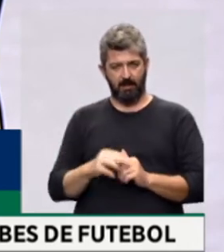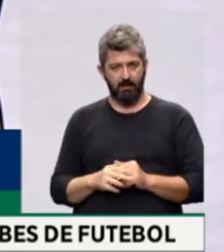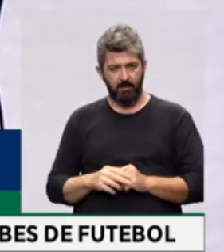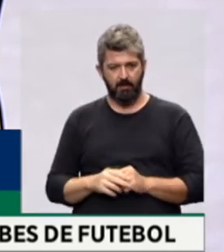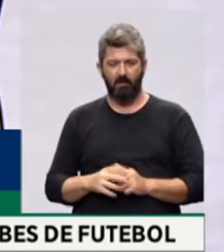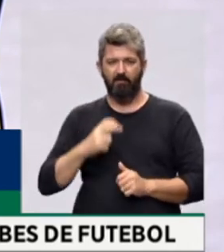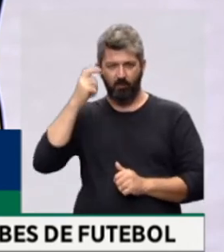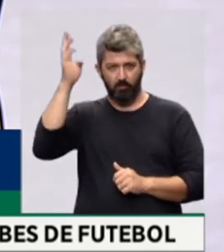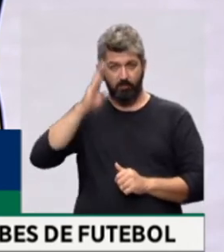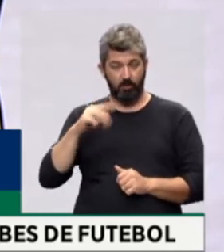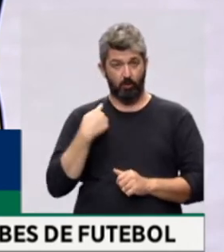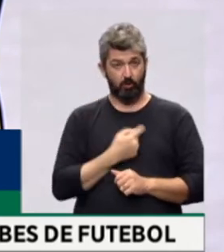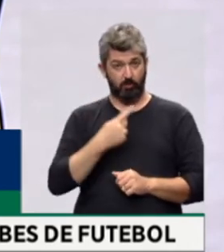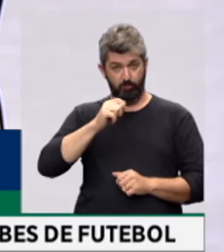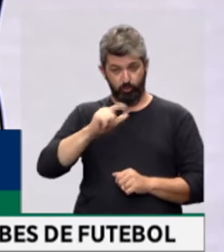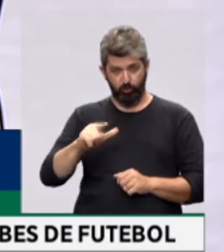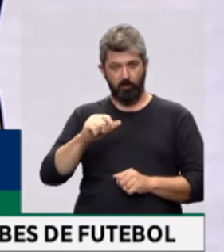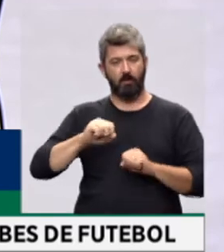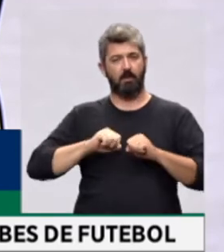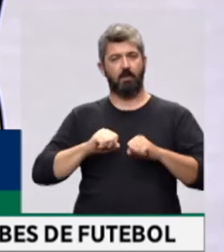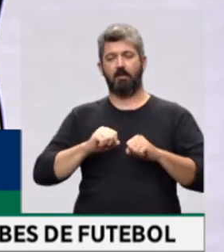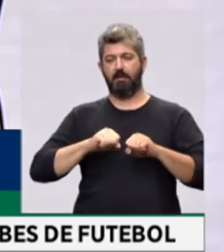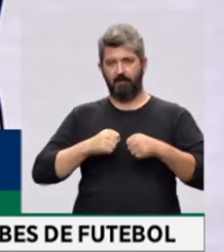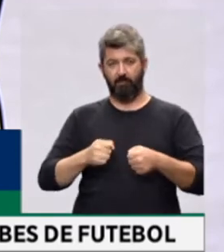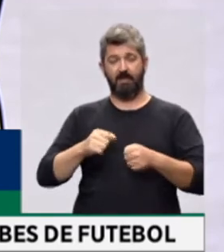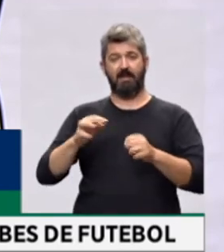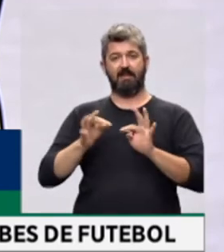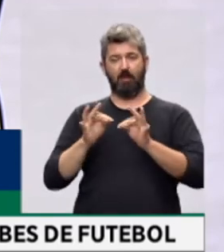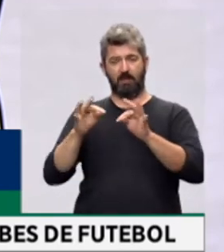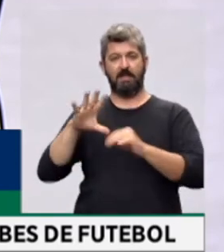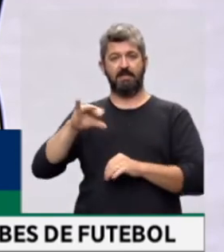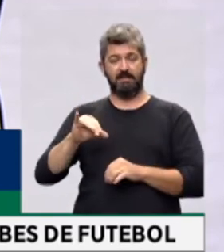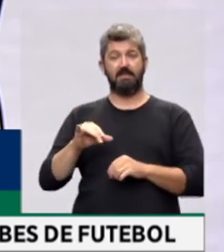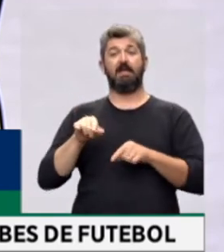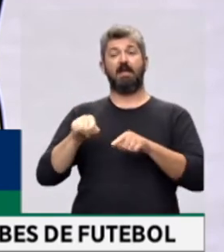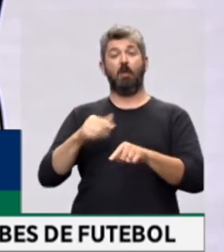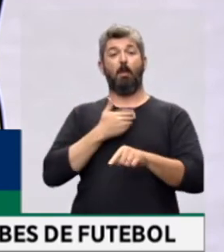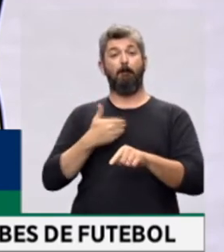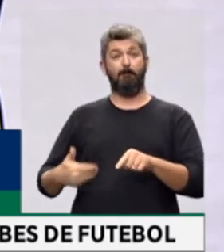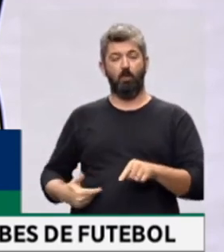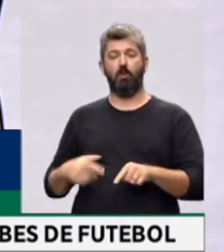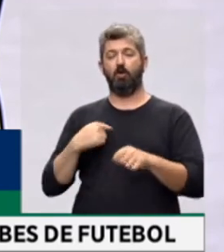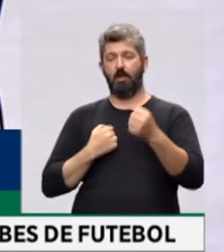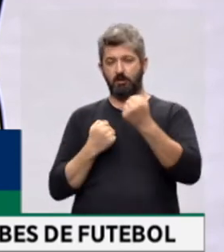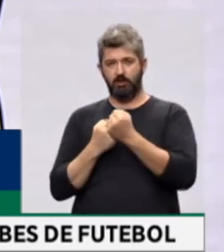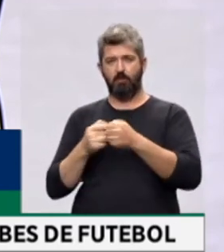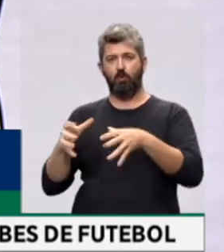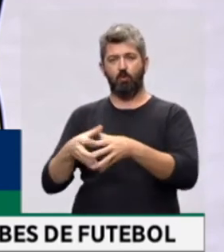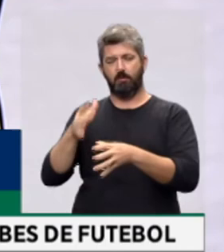SUPREMO JULGAR A ADI 6241, FAZ POR DECRETO A EXTINÇÃO DA ACEITO ECO É UMA VERGONHA PARA O BRASIL. NÓS DO PSOL NÃO ACEITAMOS, NÓS DEFENDEMOS A CIÊNCIA, A